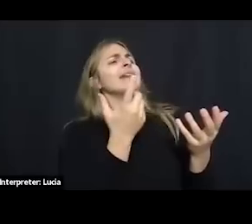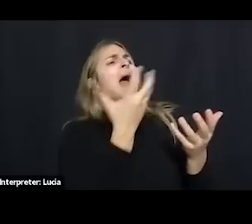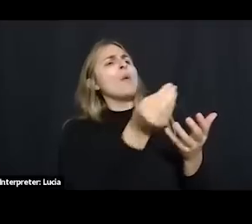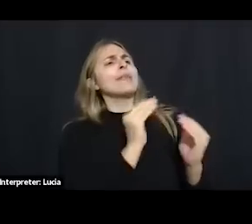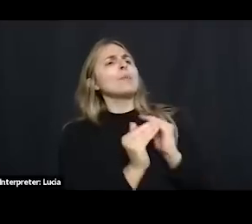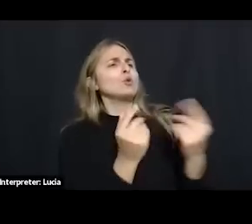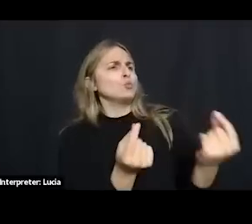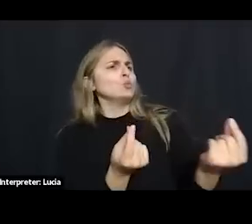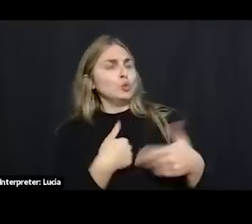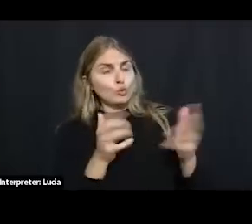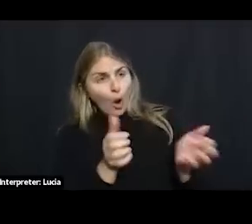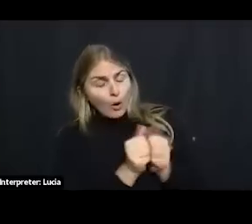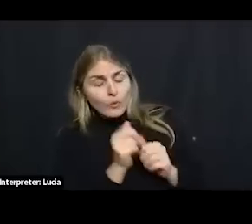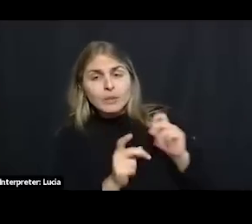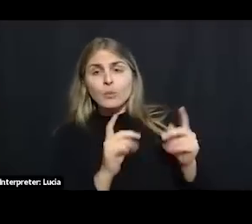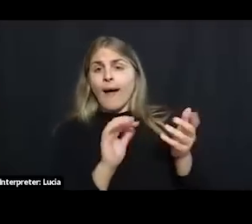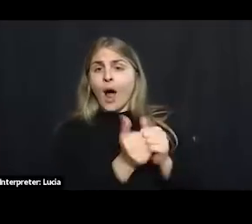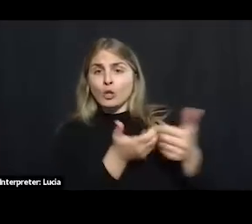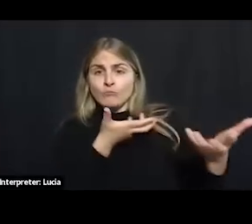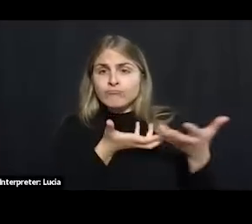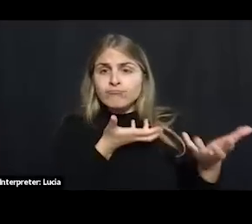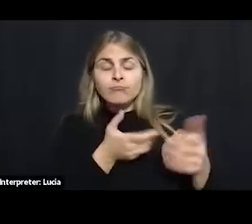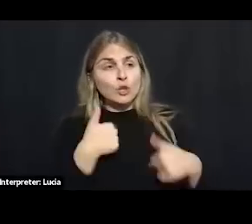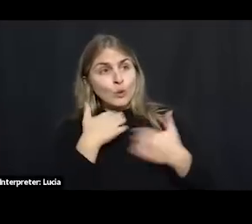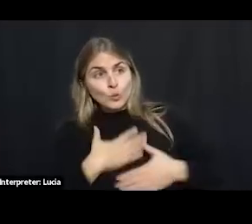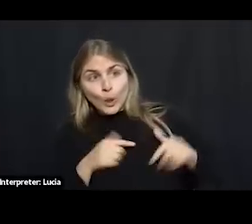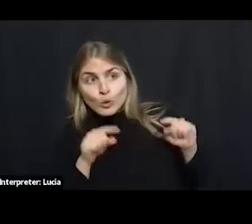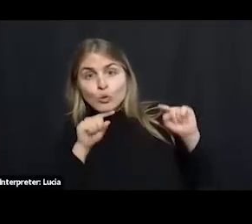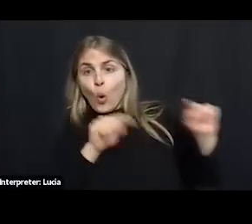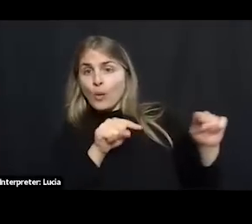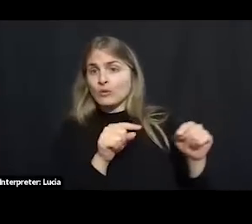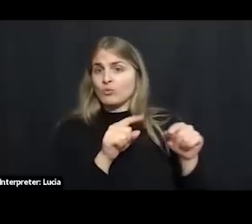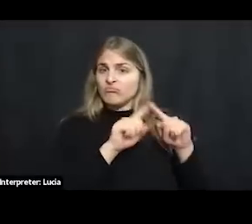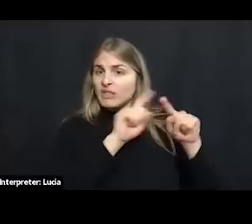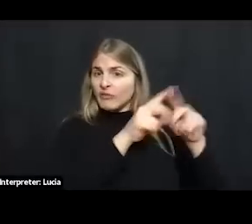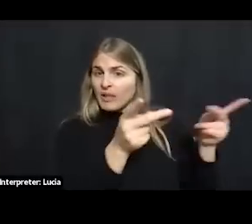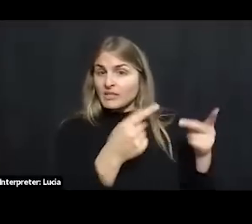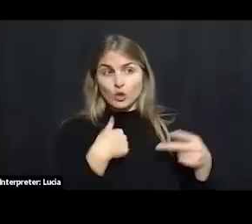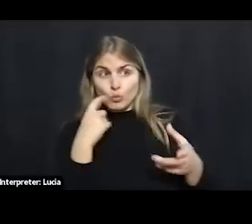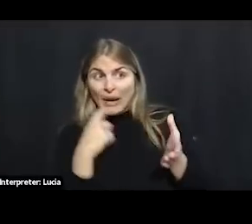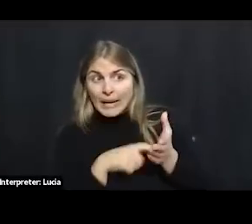si hablan con la gente allí, cómo los tratan, si disfrutan ir allí, si reconocen a la gente en ese lugar.